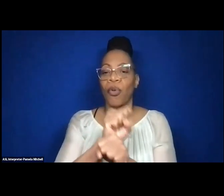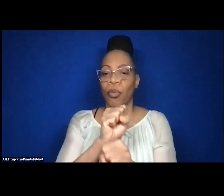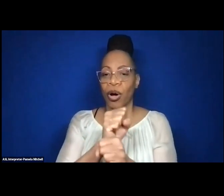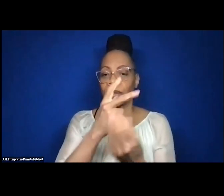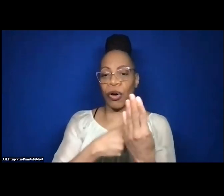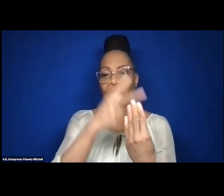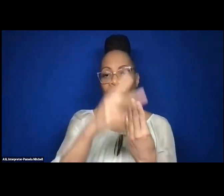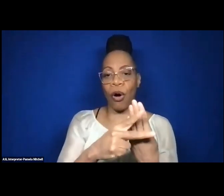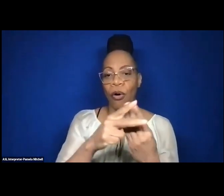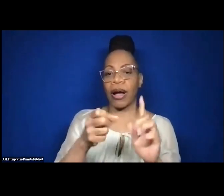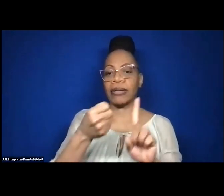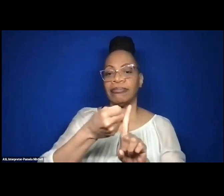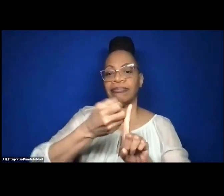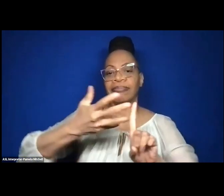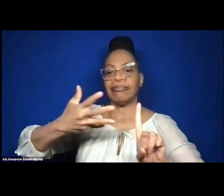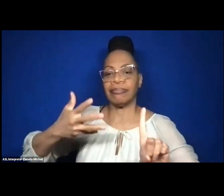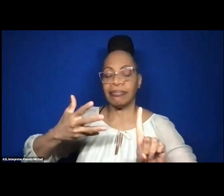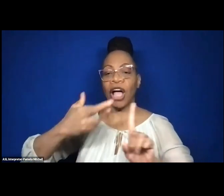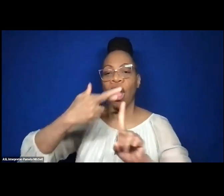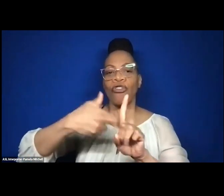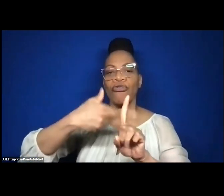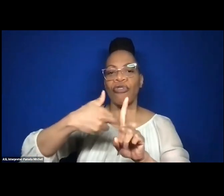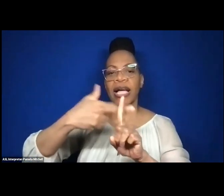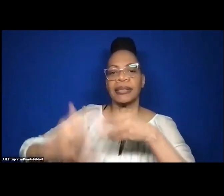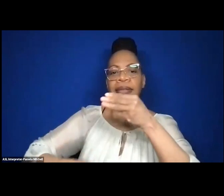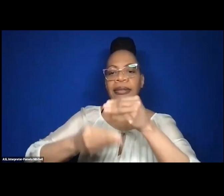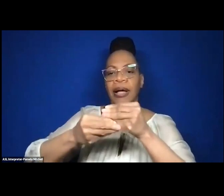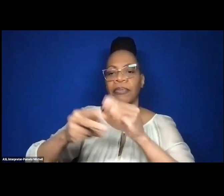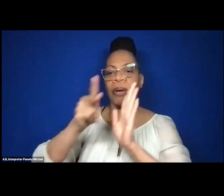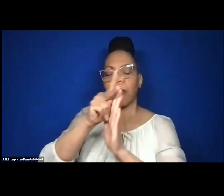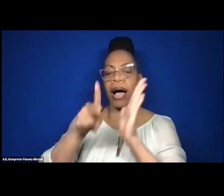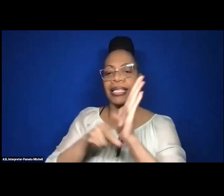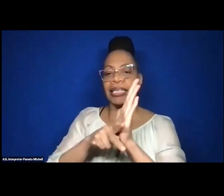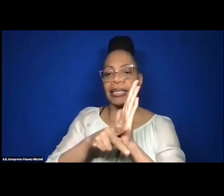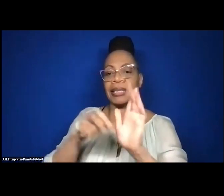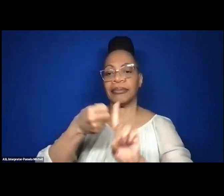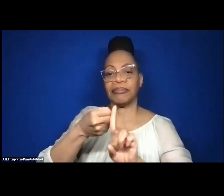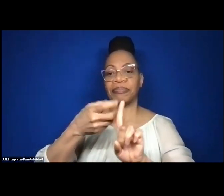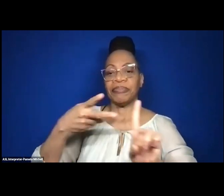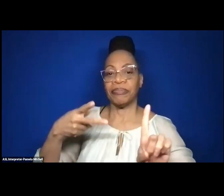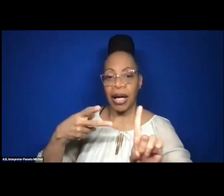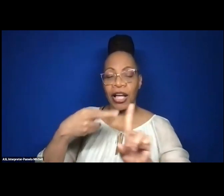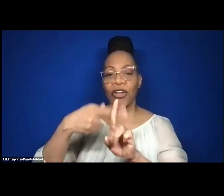de la política de subsidios de alquiler. La SSA expandió su política de subsidios de alquiler a nivel nacional para los solicitantes